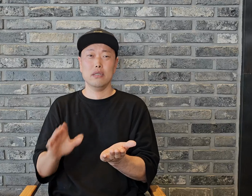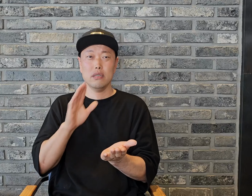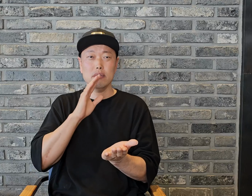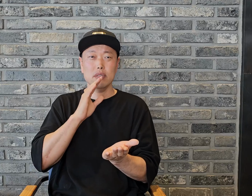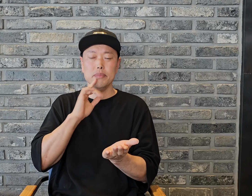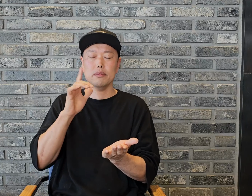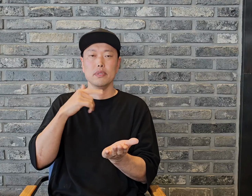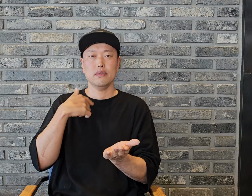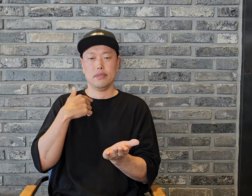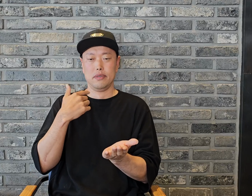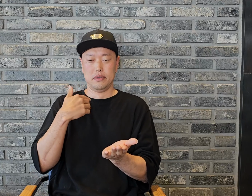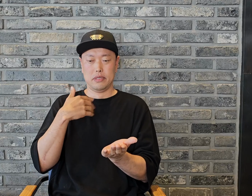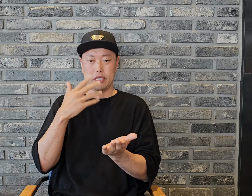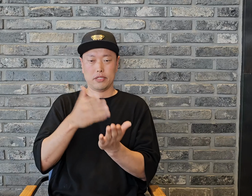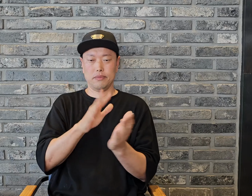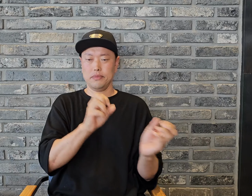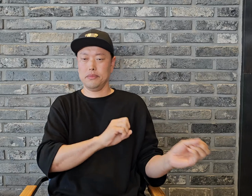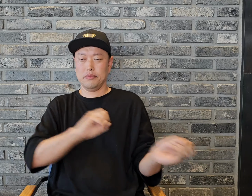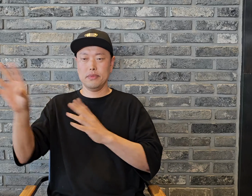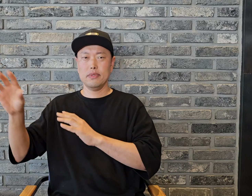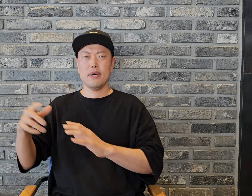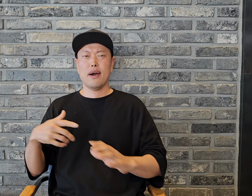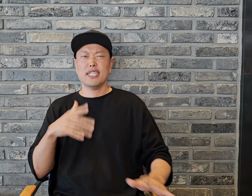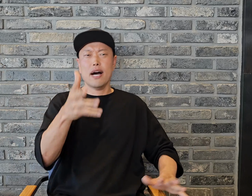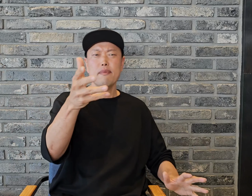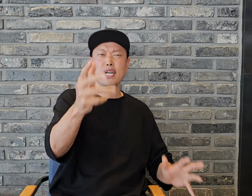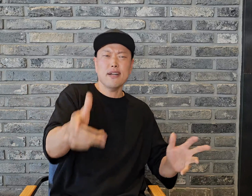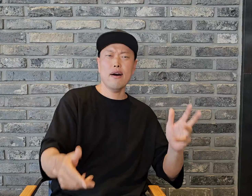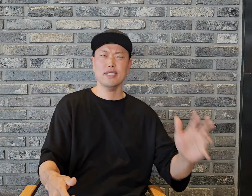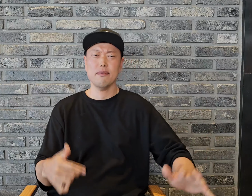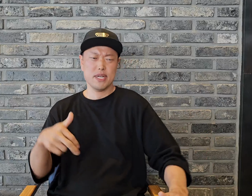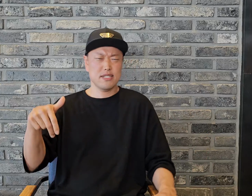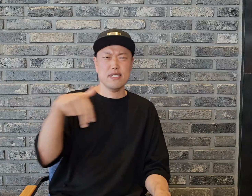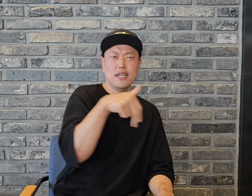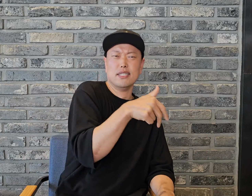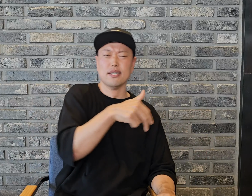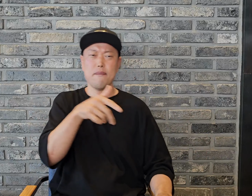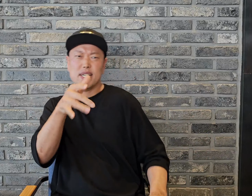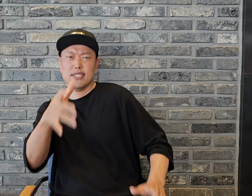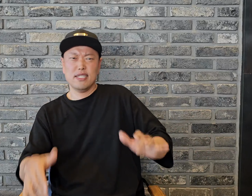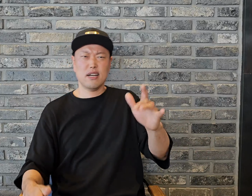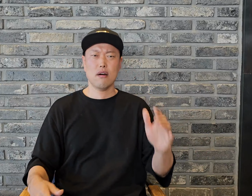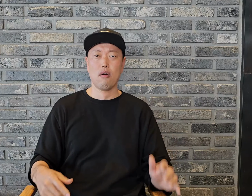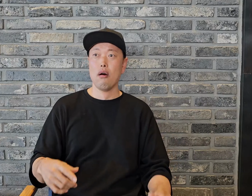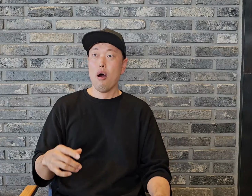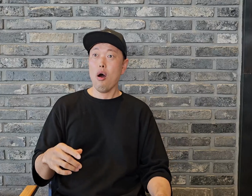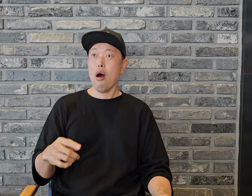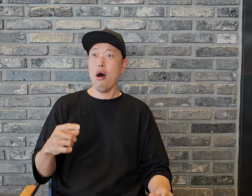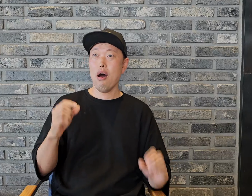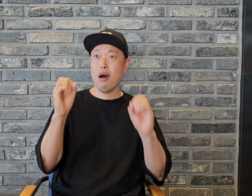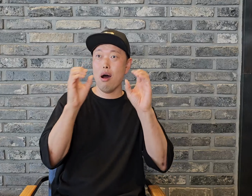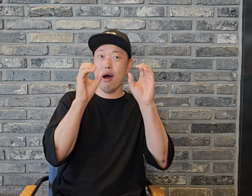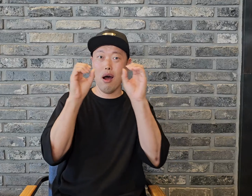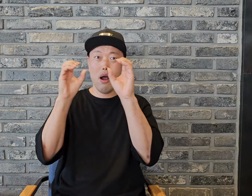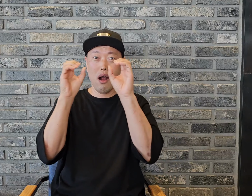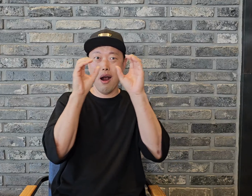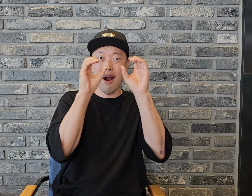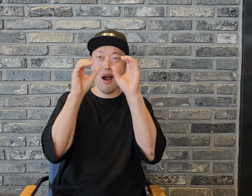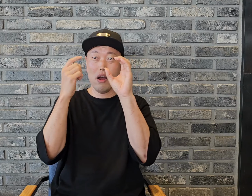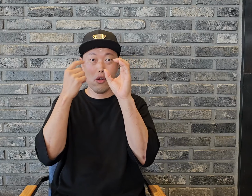そんな方法は捨てて、 生の手話を使ってみましょう。 瞳孔地震。